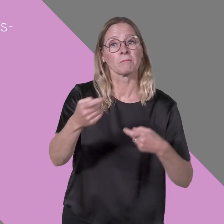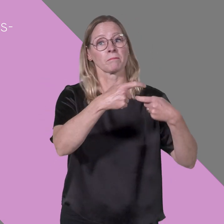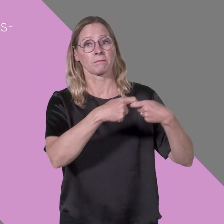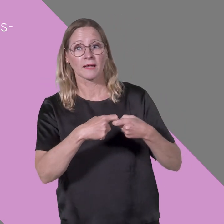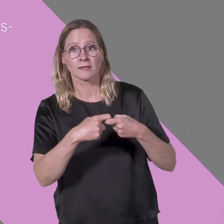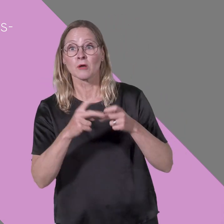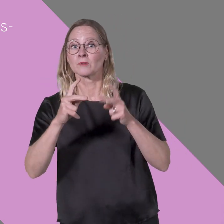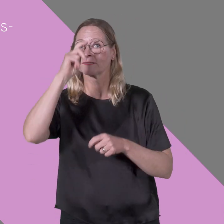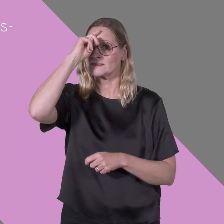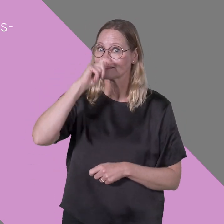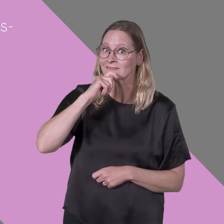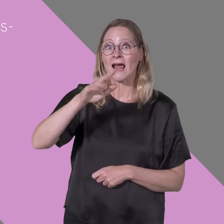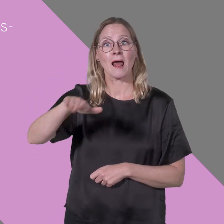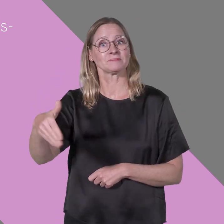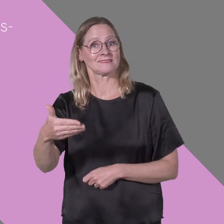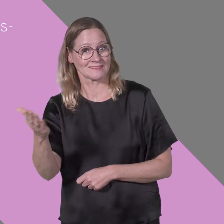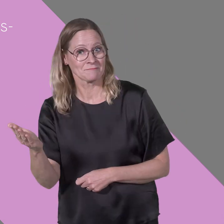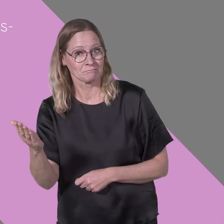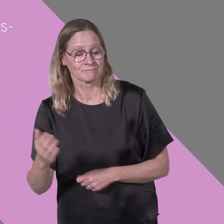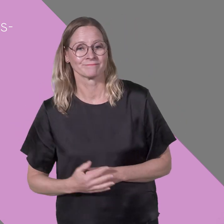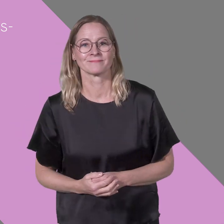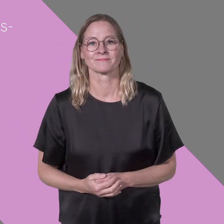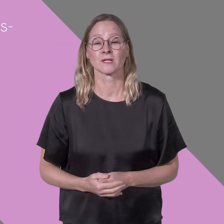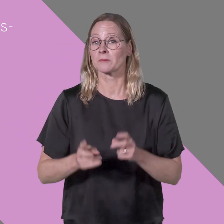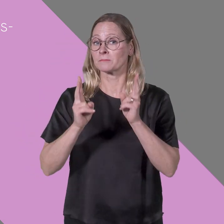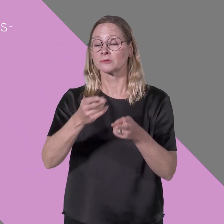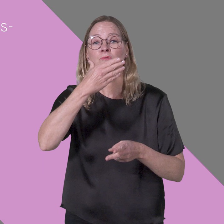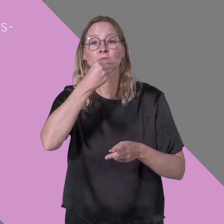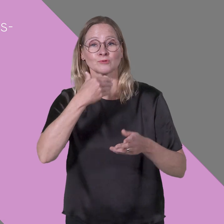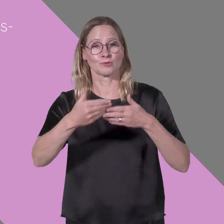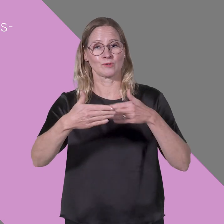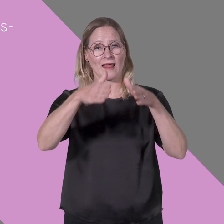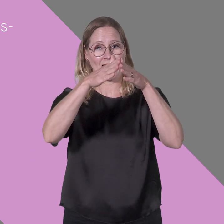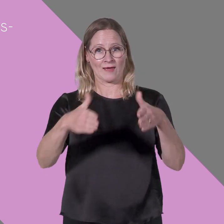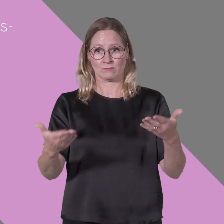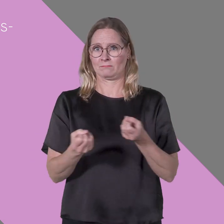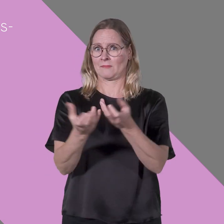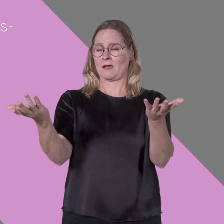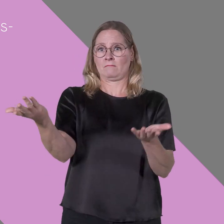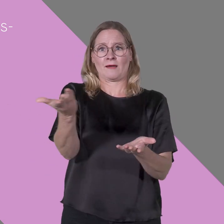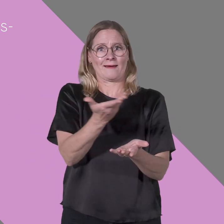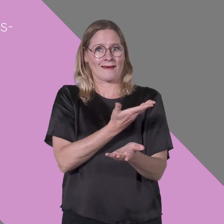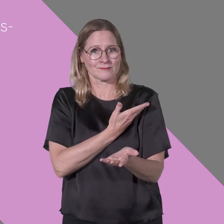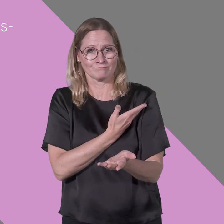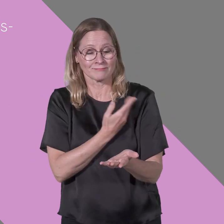perheille kuin myös isille ja lapsille! Myös nuorisotyön leirejä on nyt tarjolla roppakaupalla!